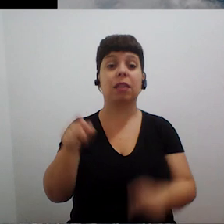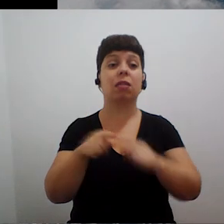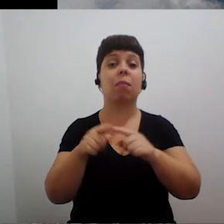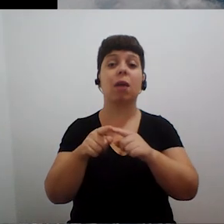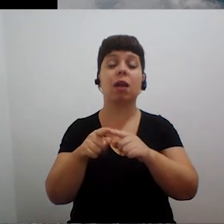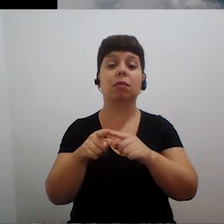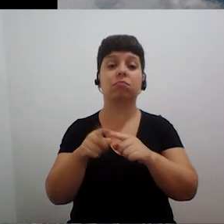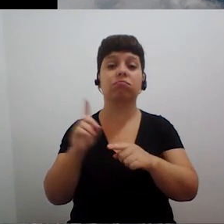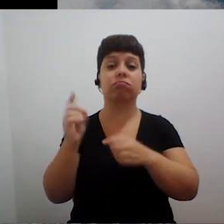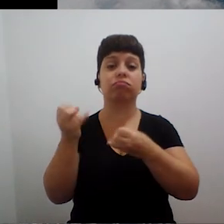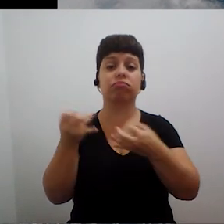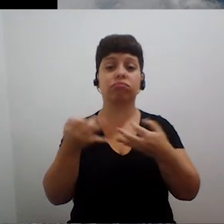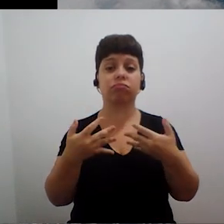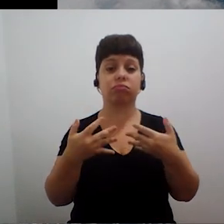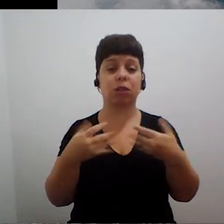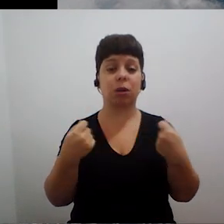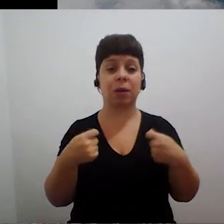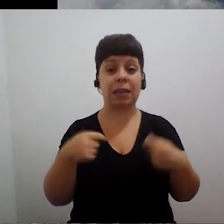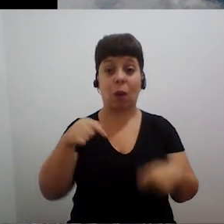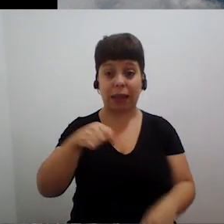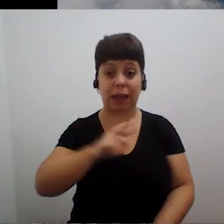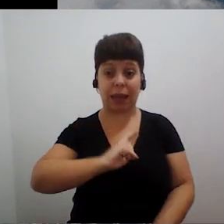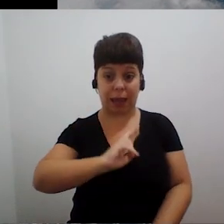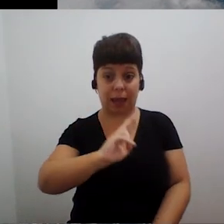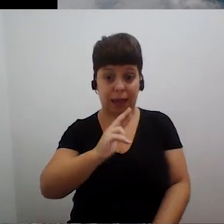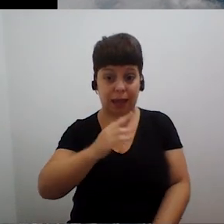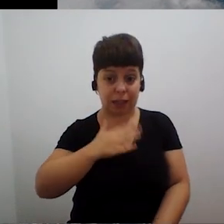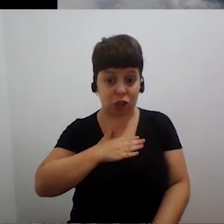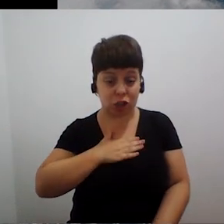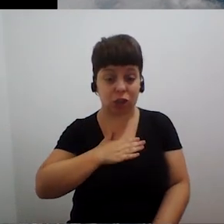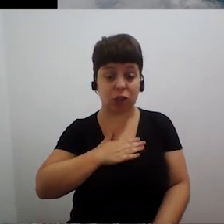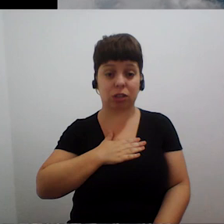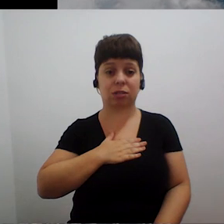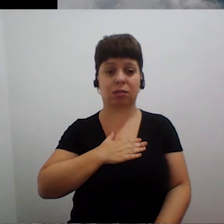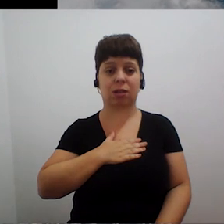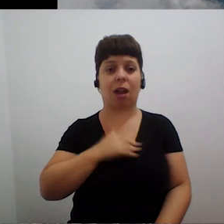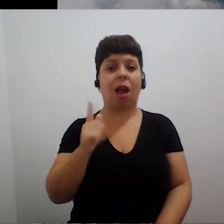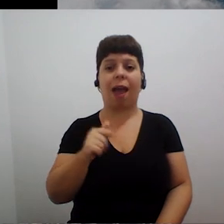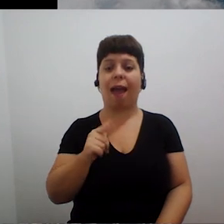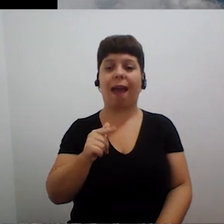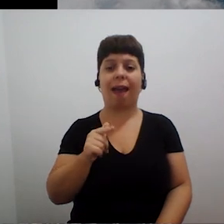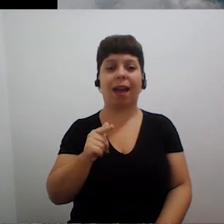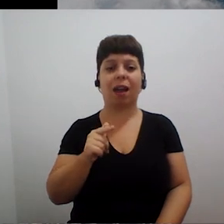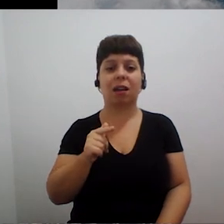A água para a nossa religião é uma das primeiras coisas que nós usamos